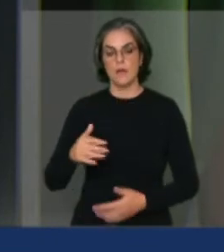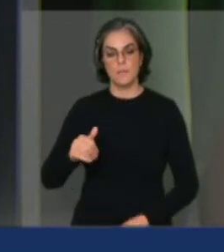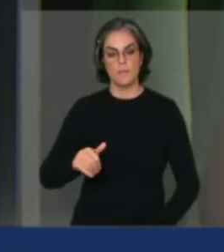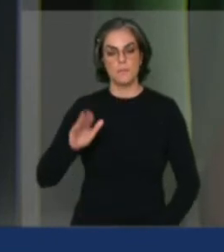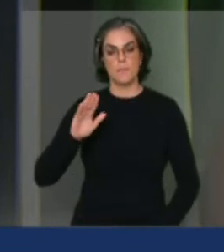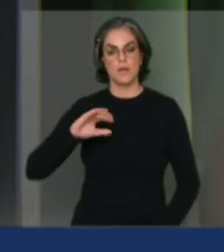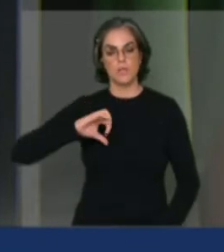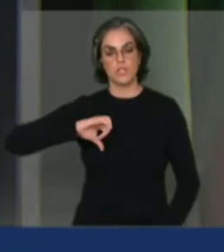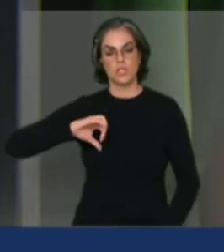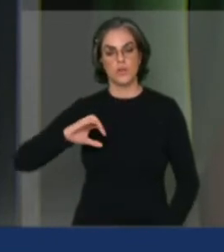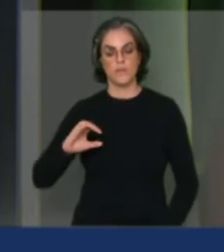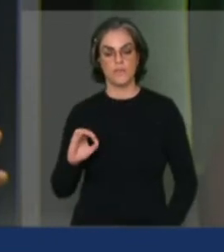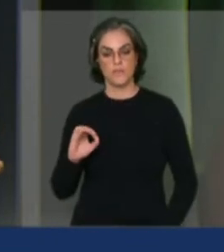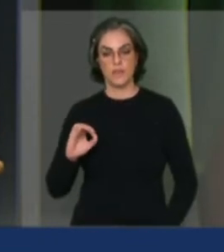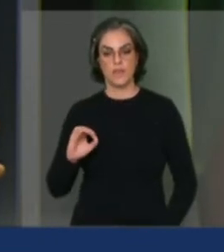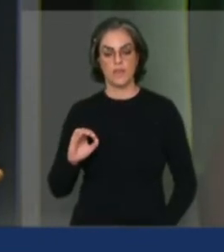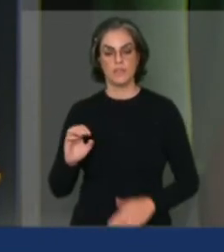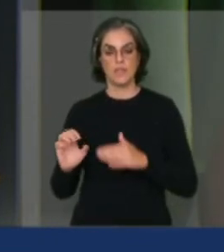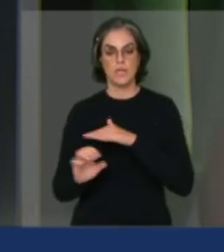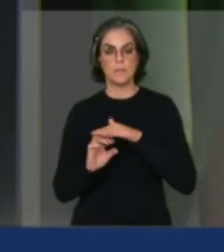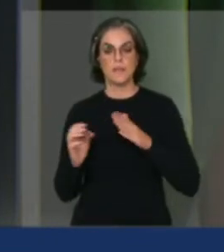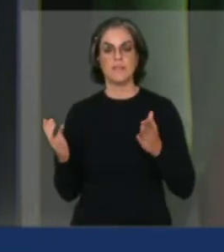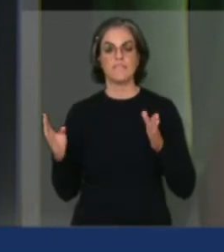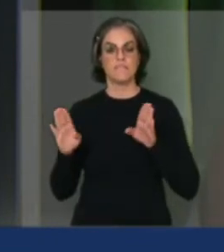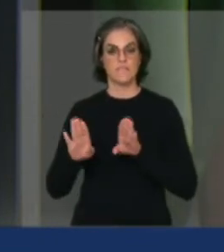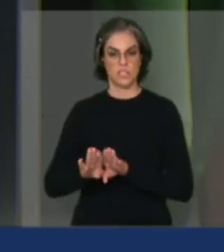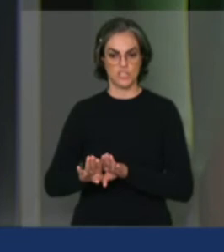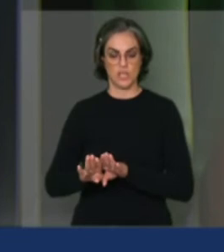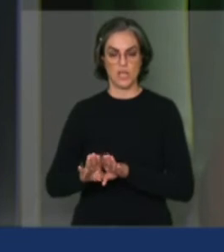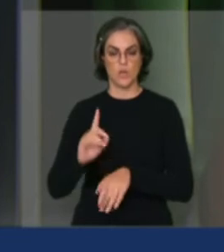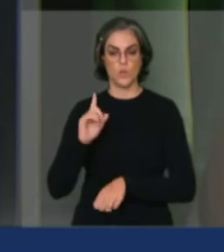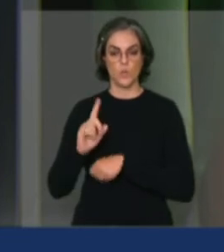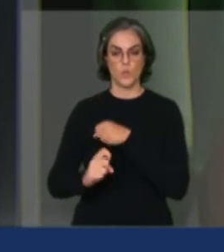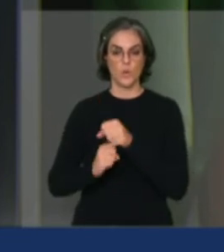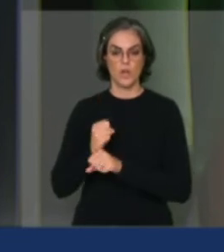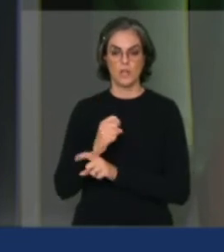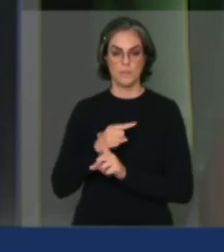MAIS DE 90 ESTABELECIMENTOS FECHARAM, NESTE UM ANO E MEIO. E O PROJETO PROGRAMA QUE O